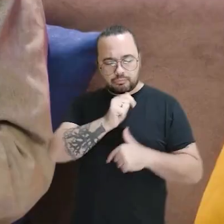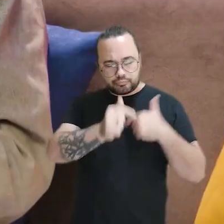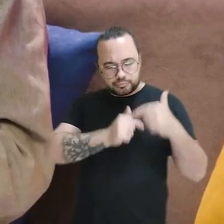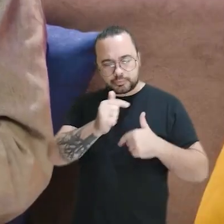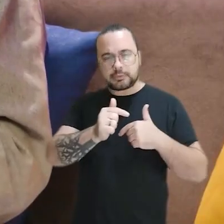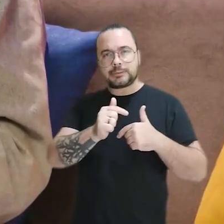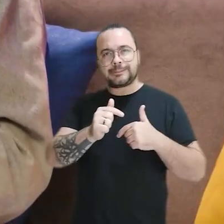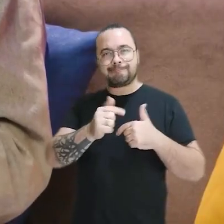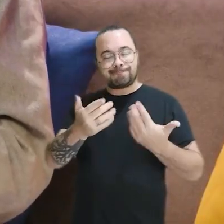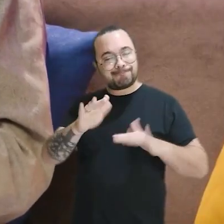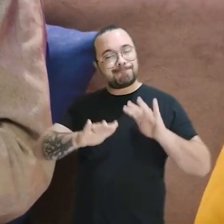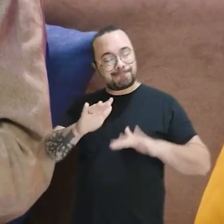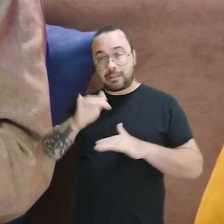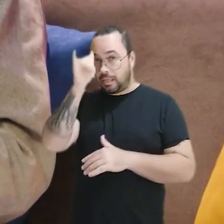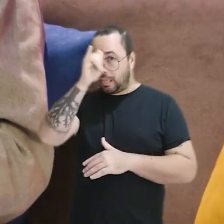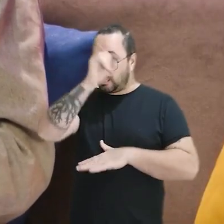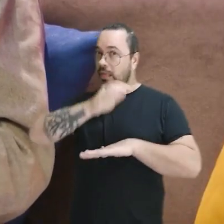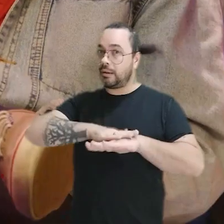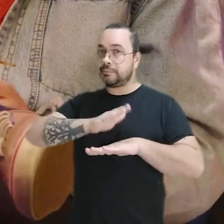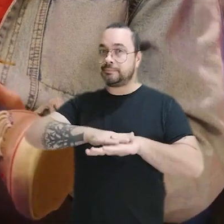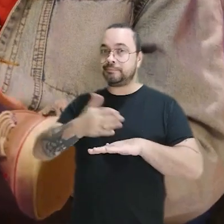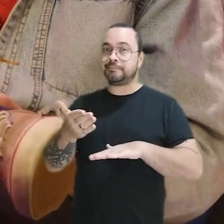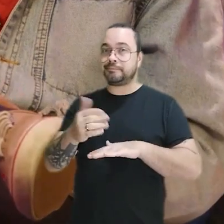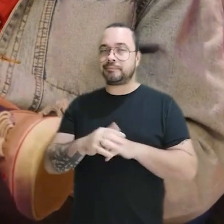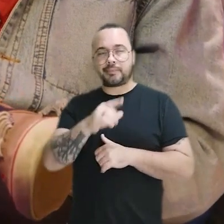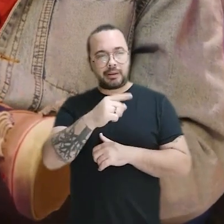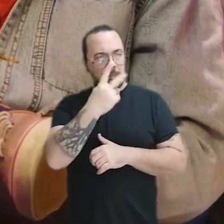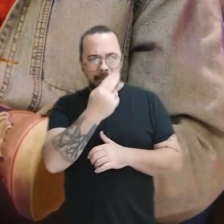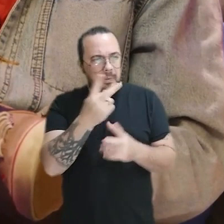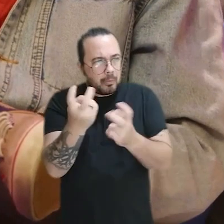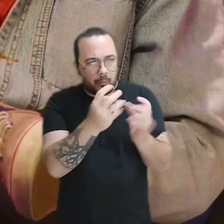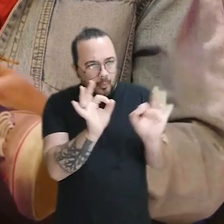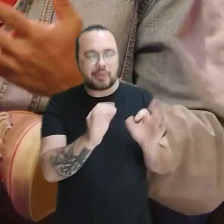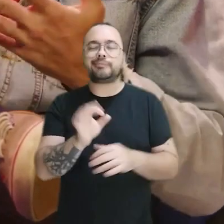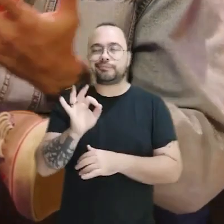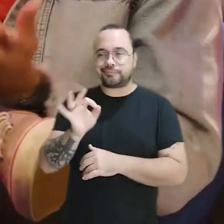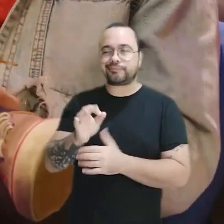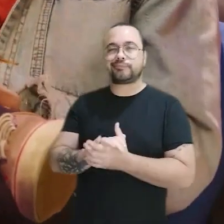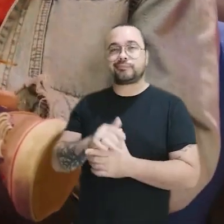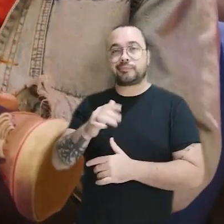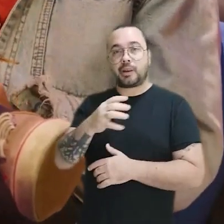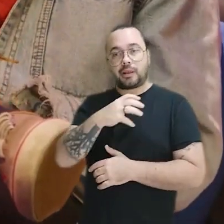você faz umas idiotices muito grandes quando você está apaixonado por alguém. - Você fica cego. É, é. E quando você tá apaixonado pelo seu trabalho